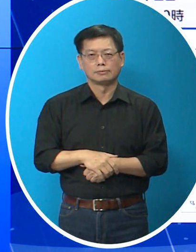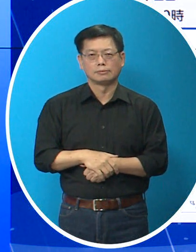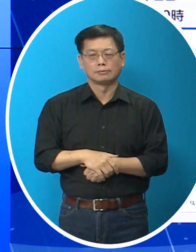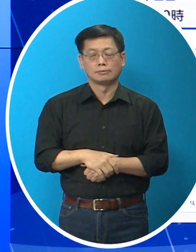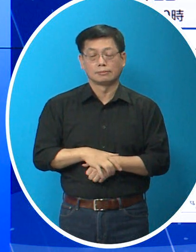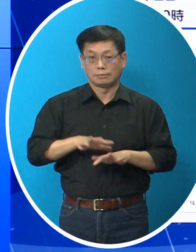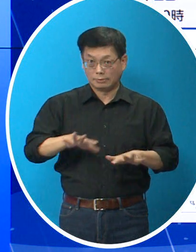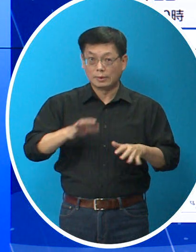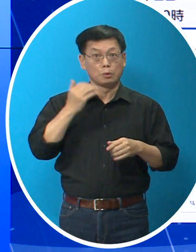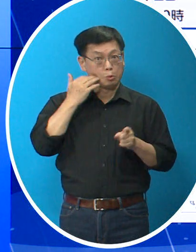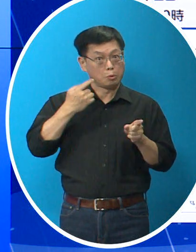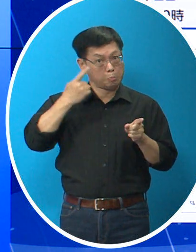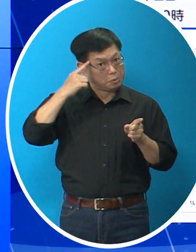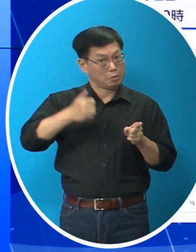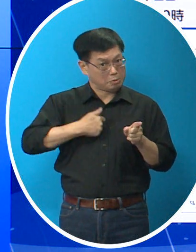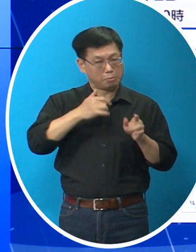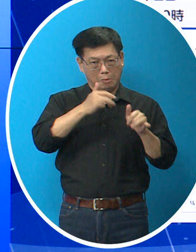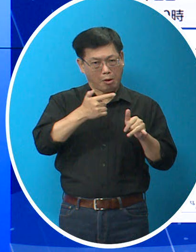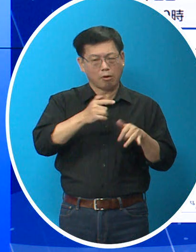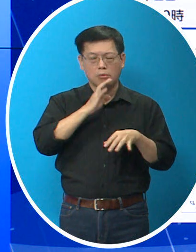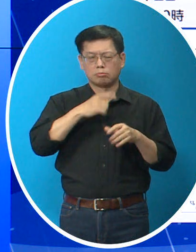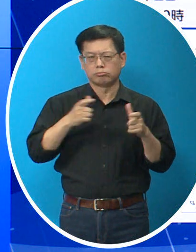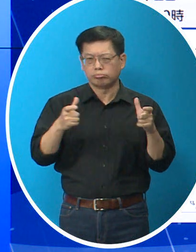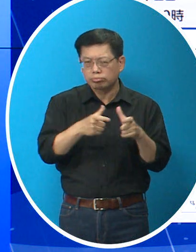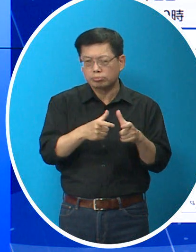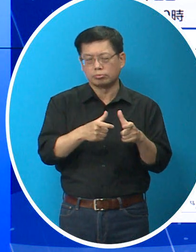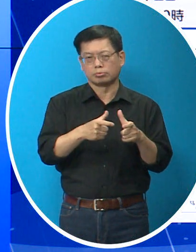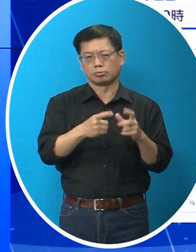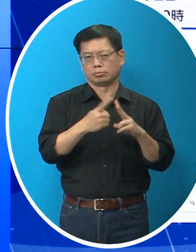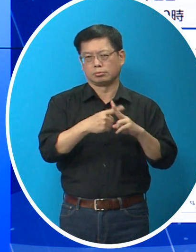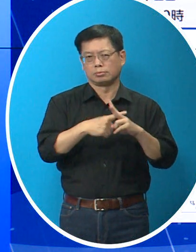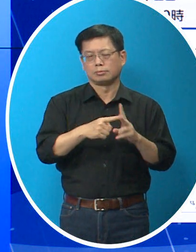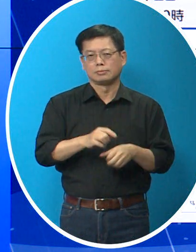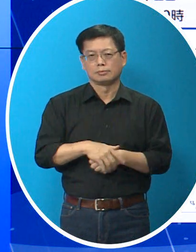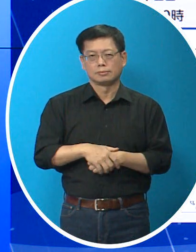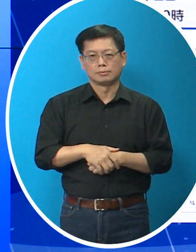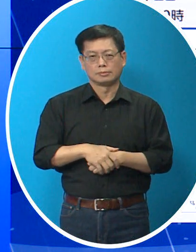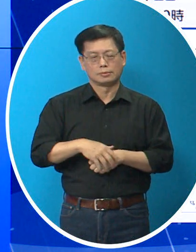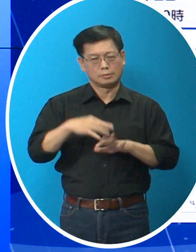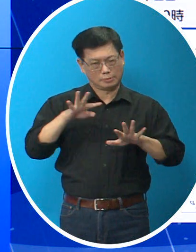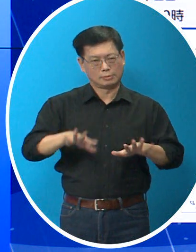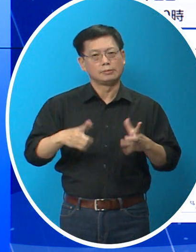就算有其他的範圍也是非常局部 不過我們還是要提醒大家